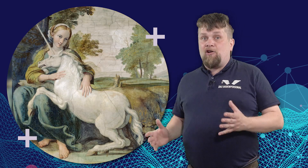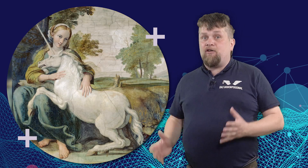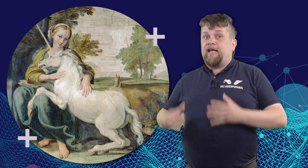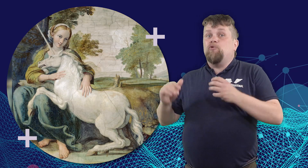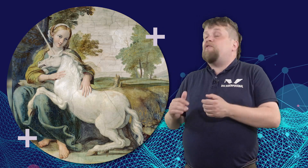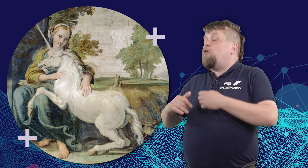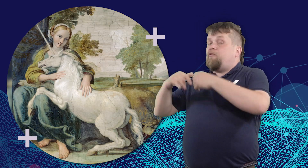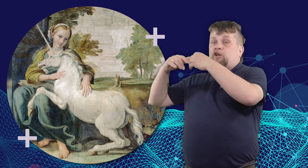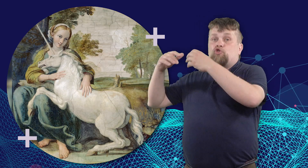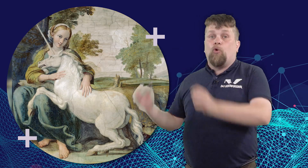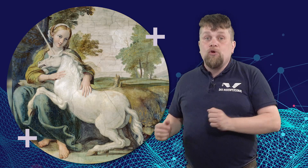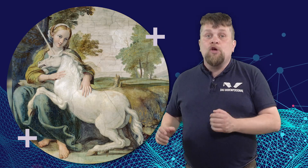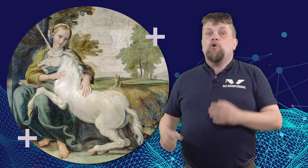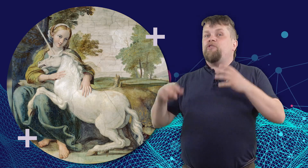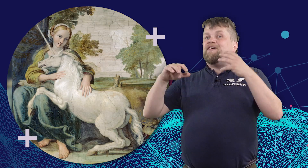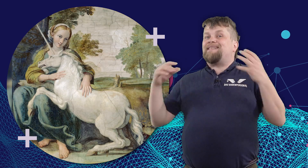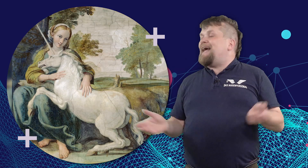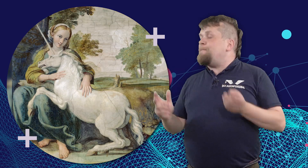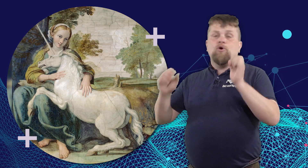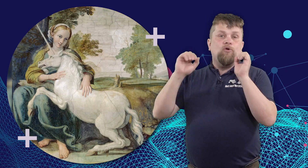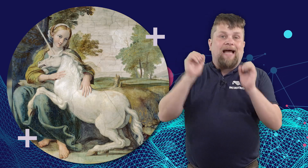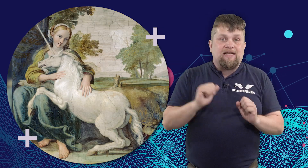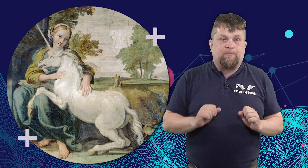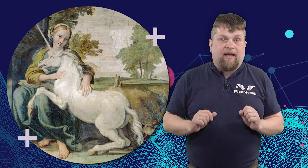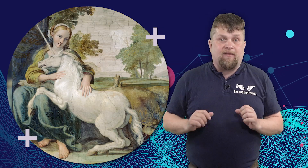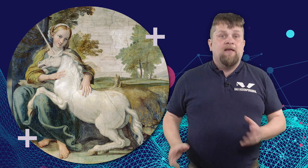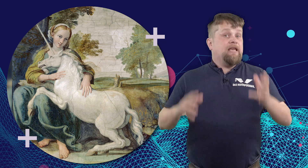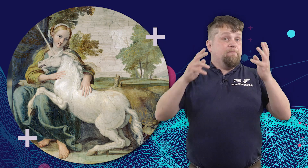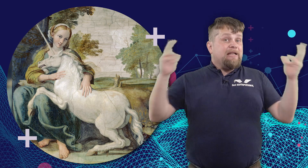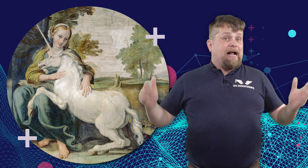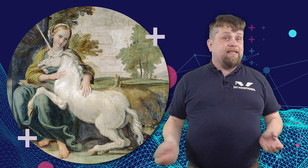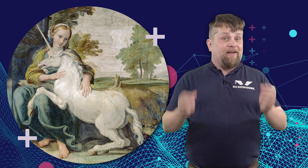Einhorn der Jungfrau auf den Schoß und wird zahm und heilsbringend. Im Mittelaltar war